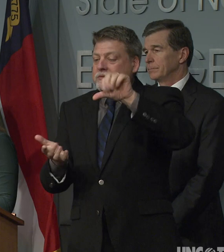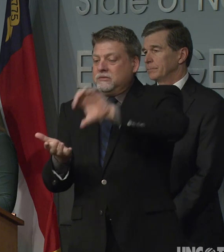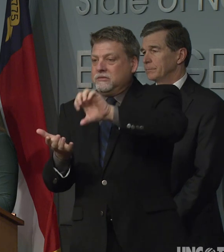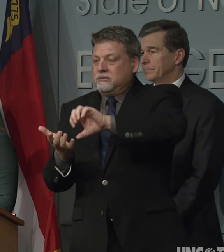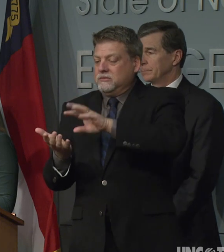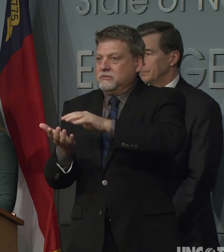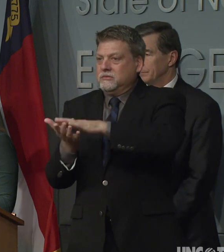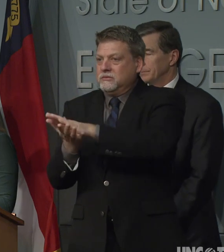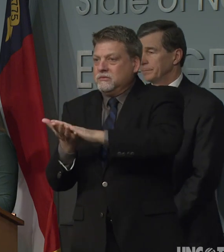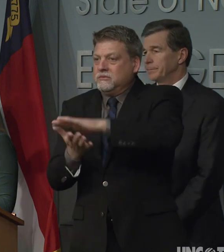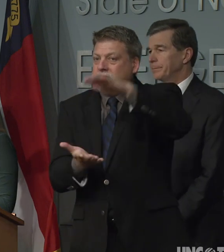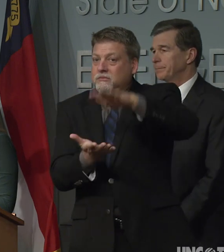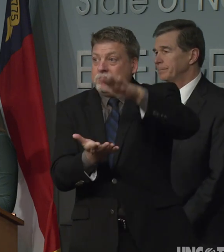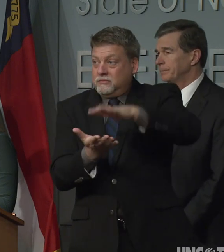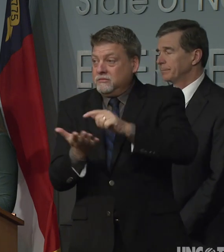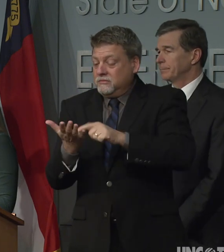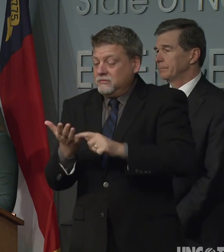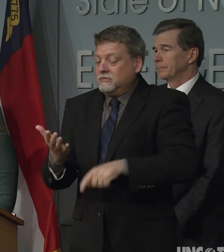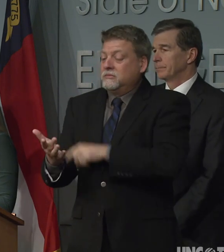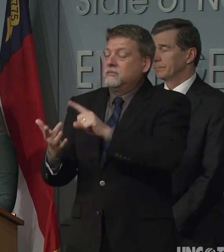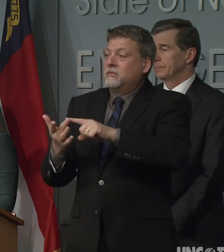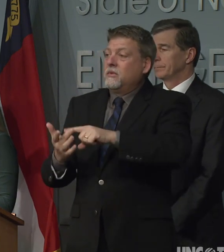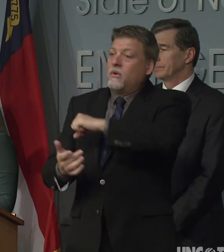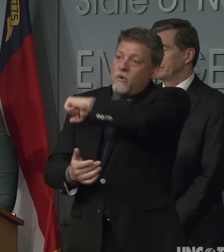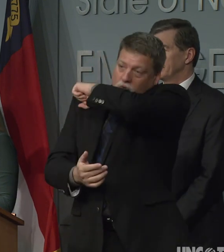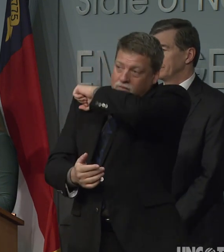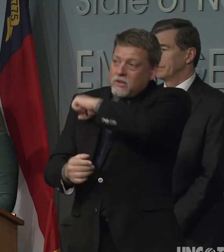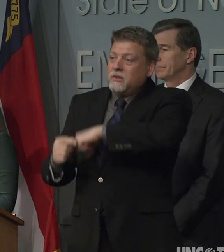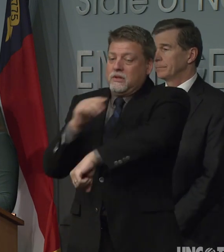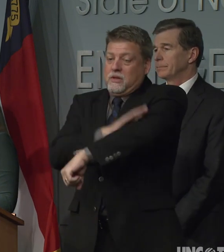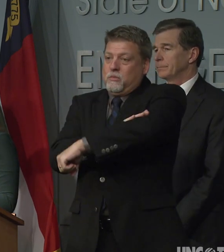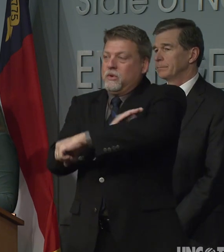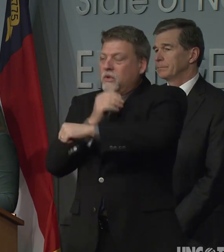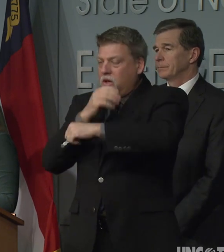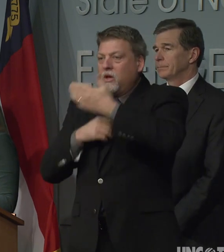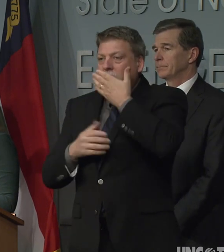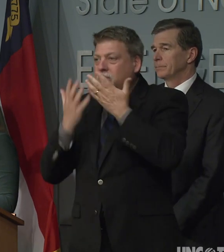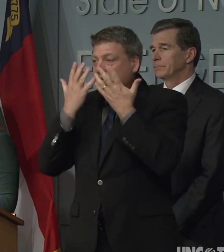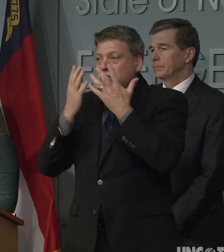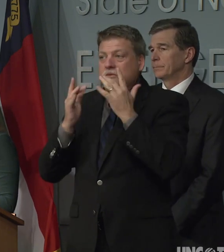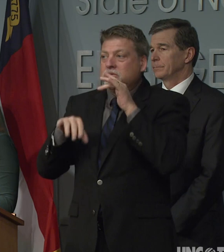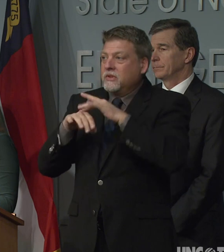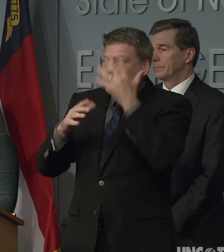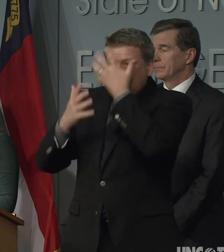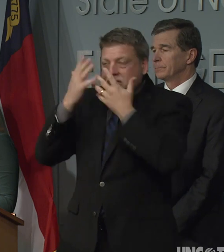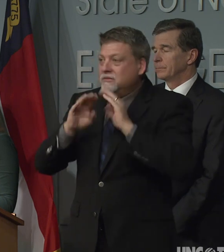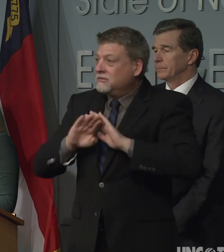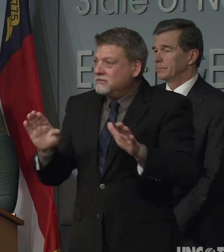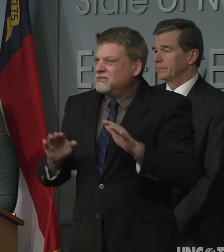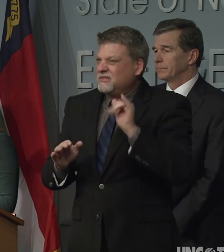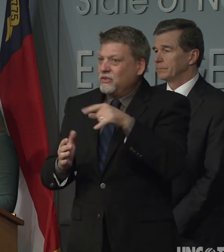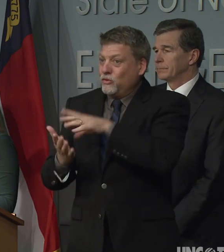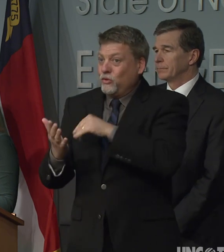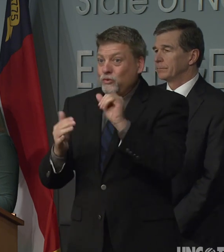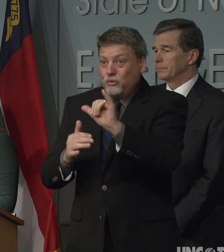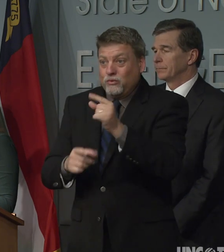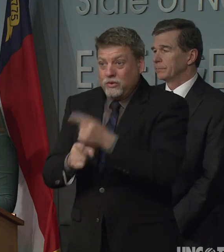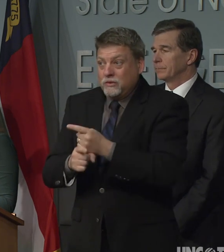modales de respiración, como tú ser en el codo en NYC sin hablar y apoyar lo que dijo el gobernador que el